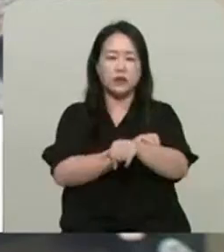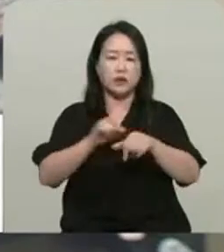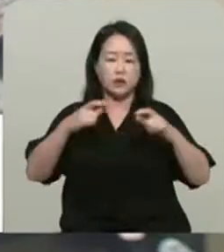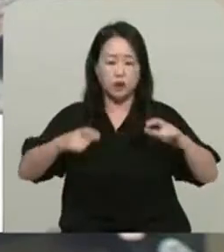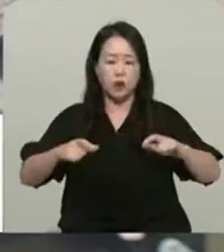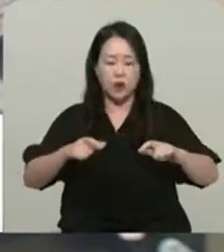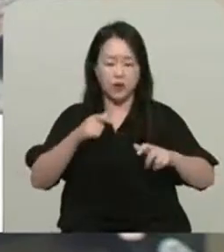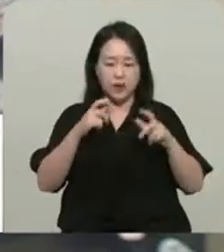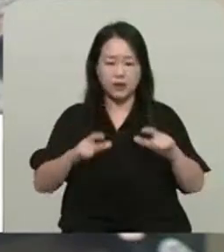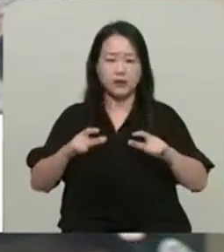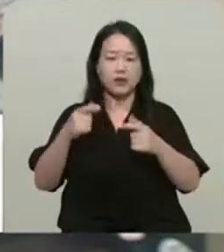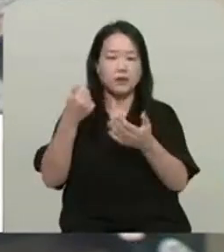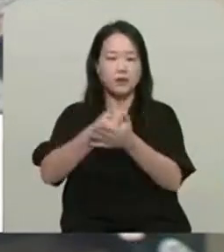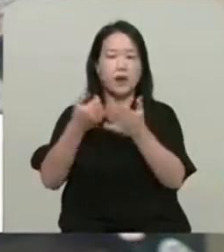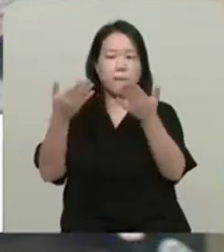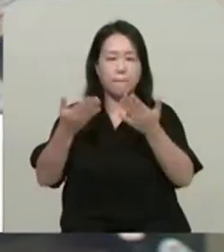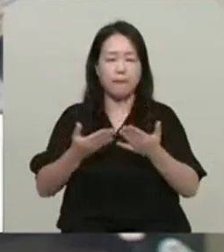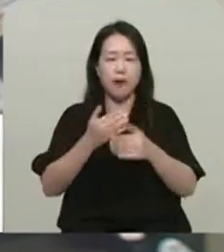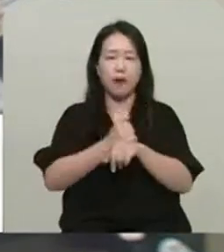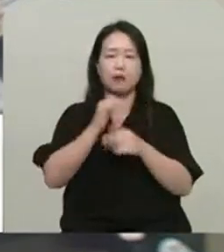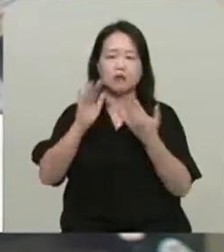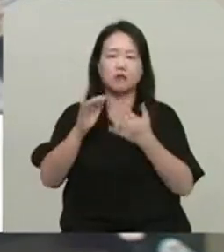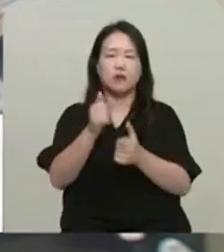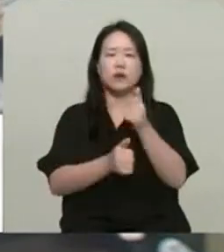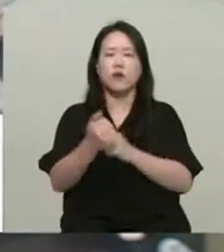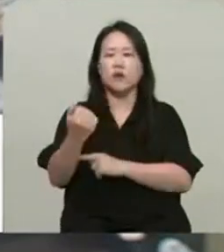위한 여러 후속조치가 필요해졌 는데요.